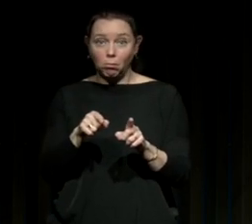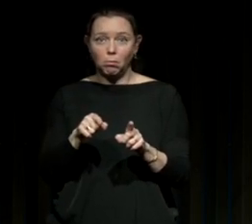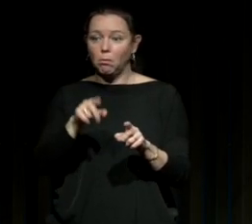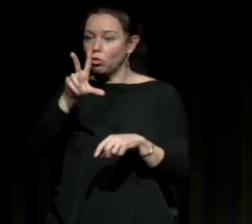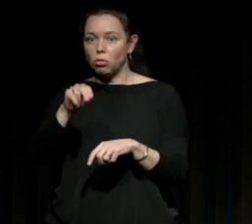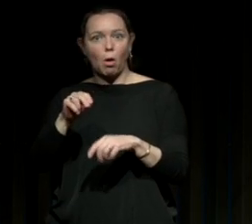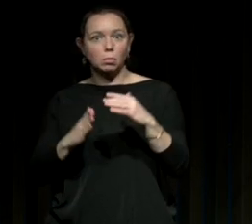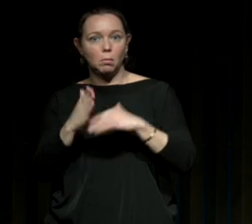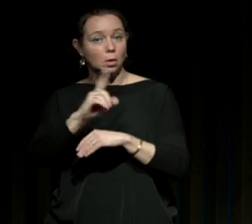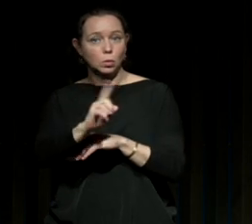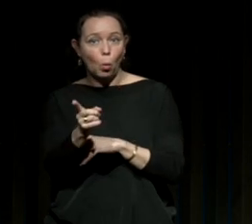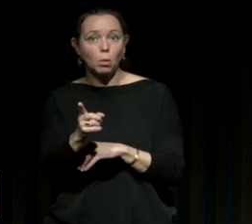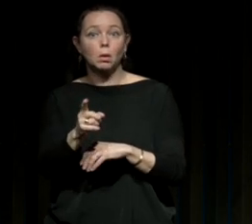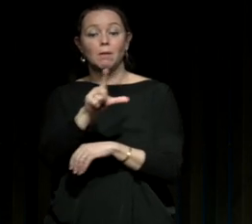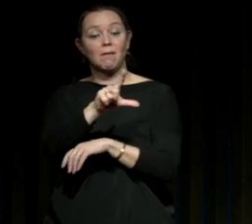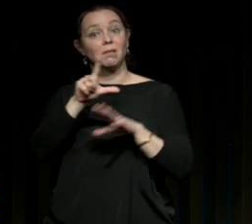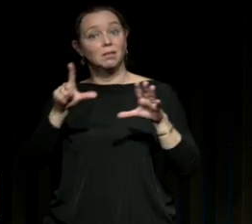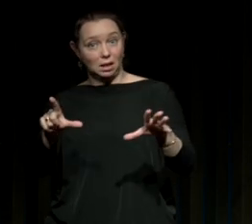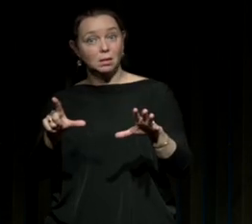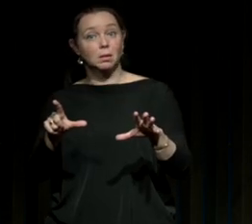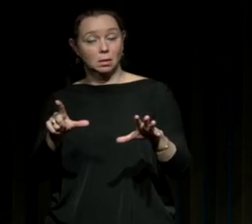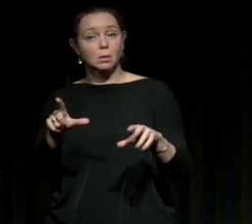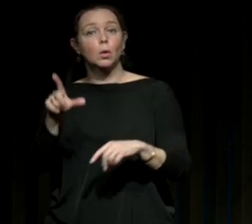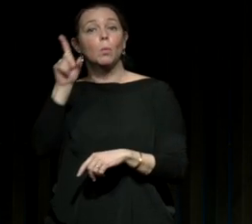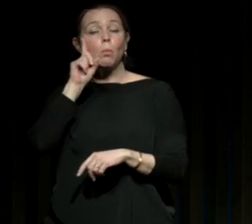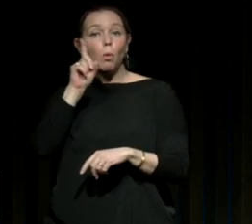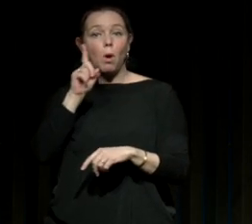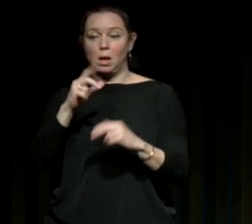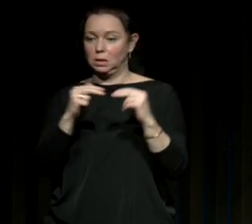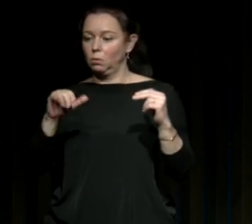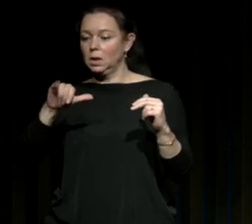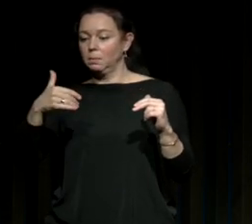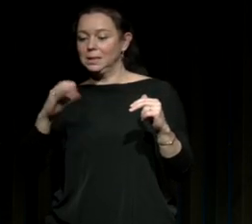on utilise un code of de 27 parce que un même niveau dit mc le niveau de masse grasse est plus